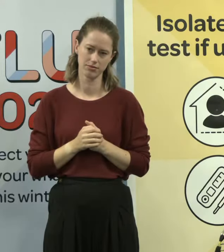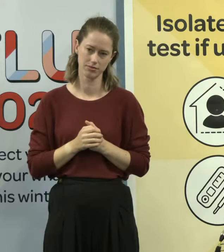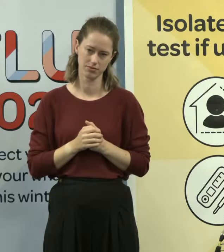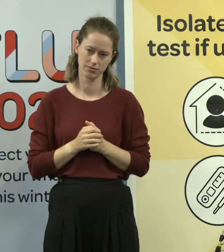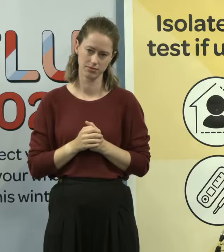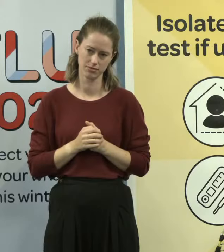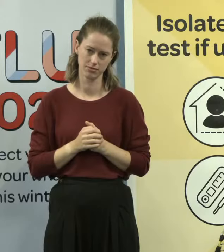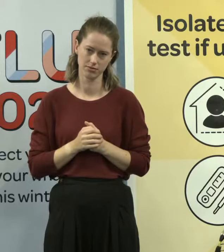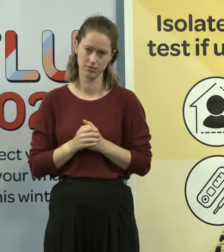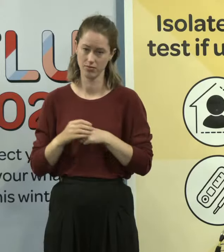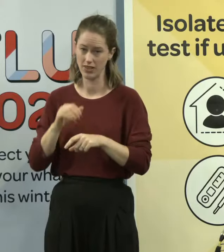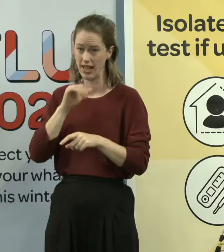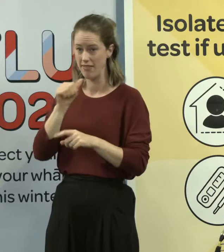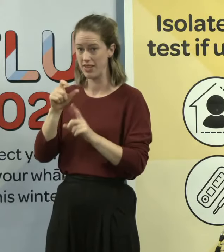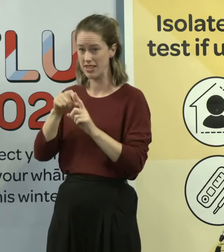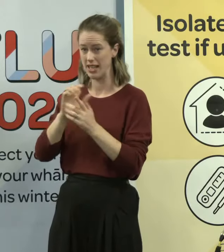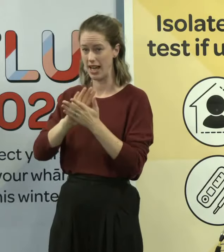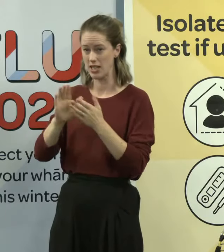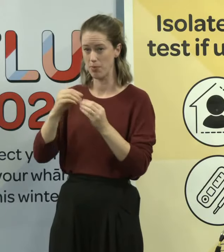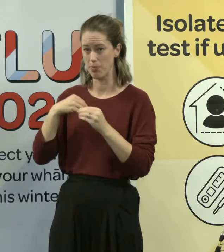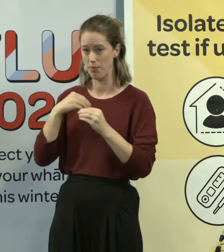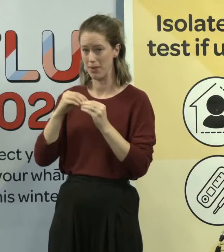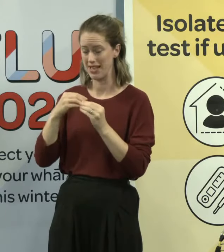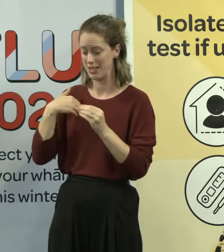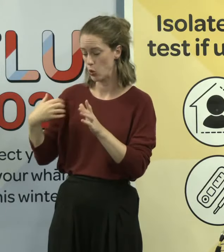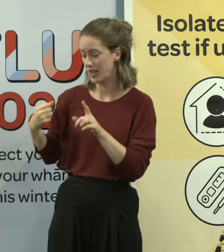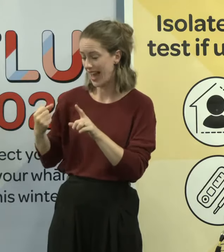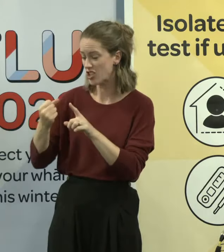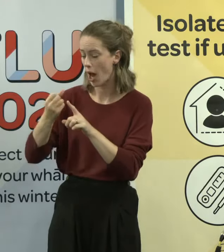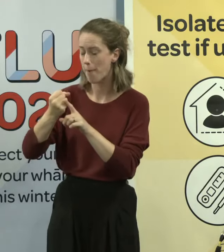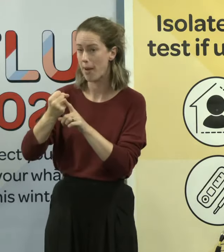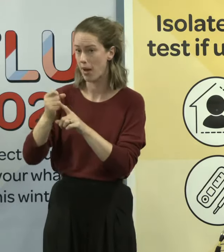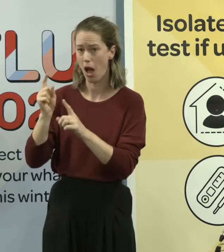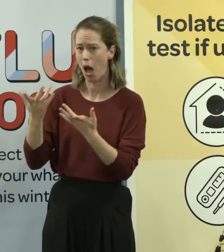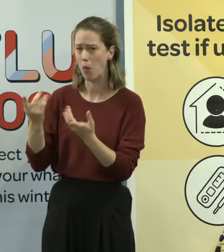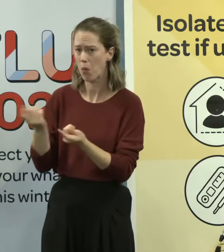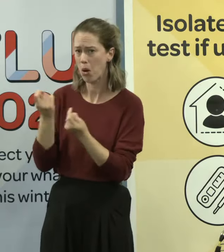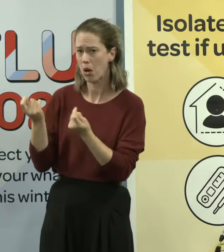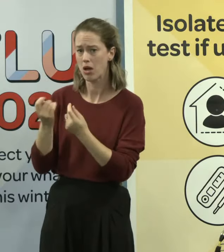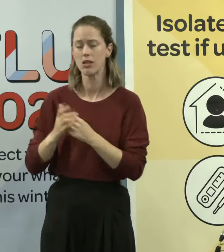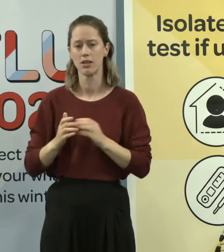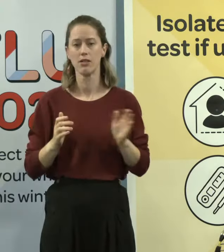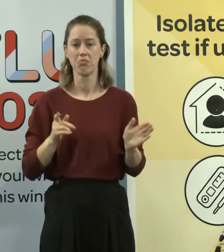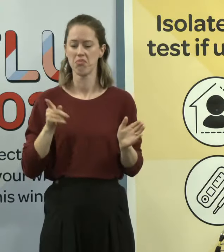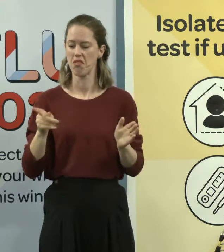whakamaheretia e taea ana e